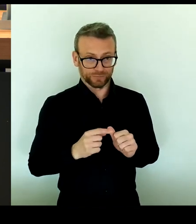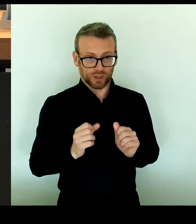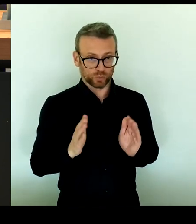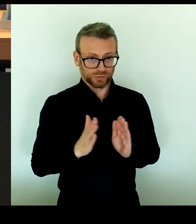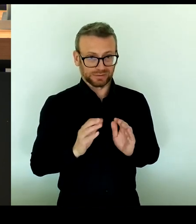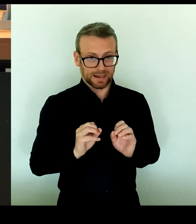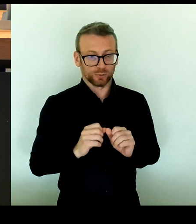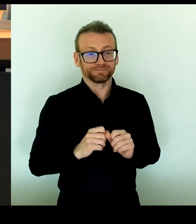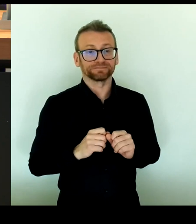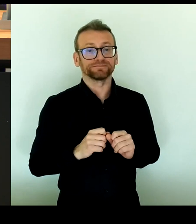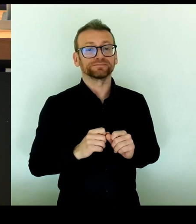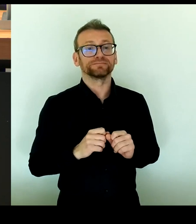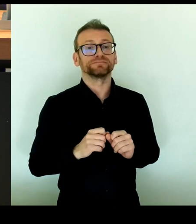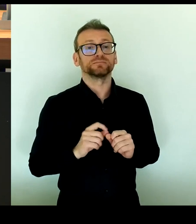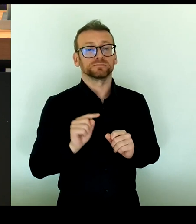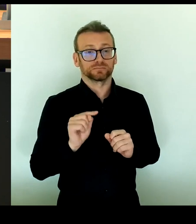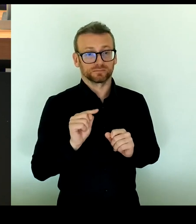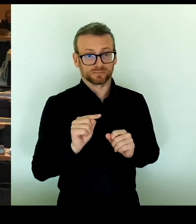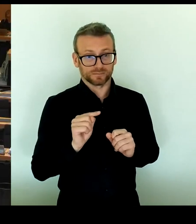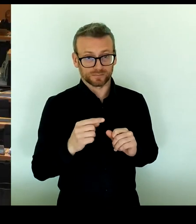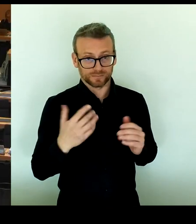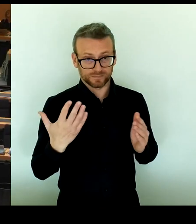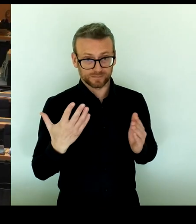Daran sollten sich auch alle mal ein Beispiel nehmen und sich daran erinnern. (Beifall)